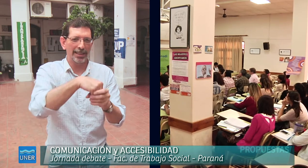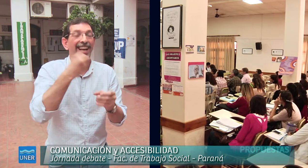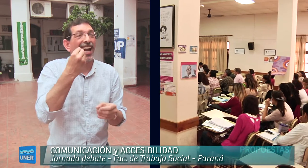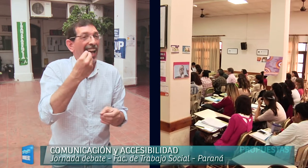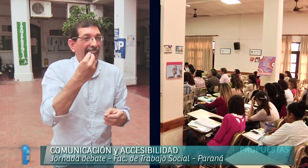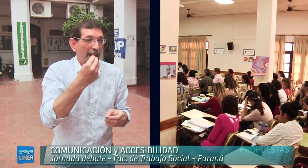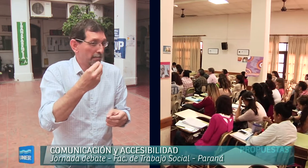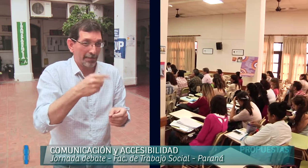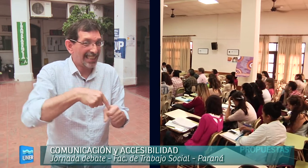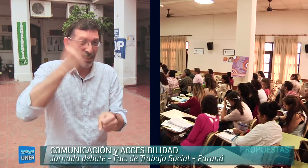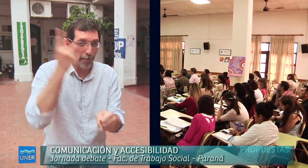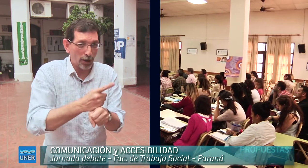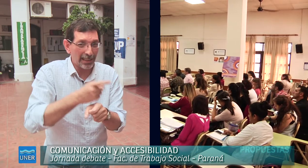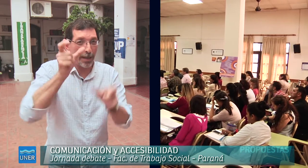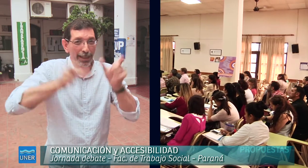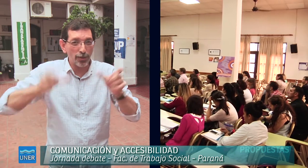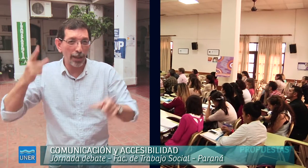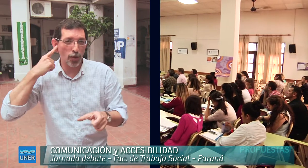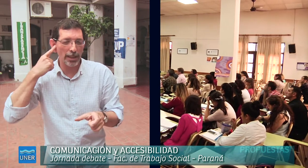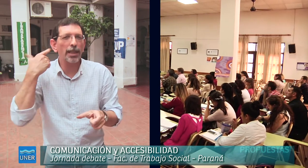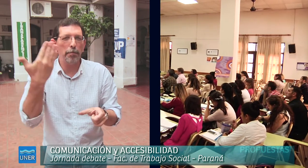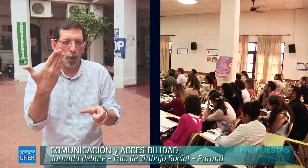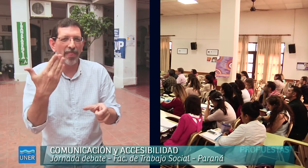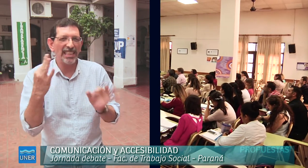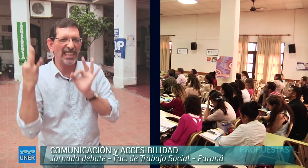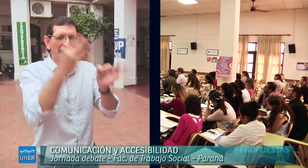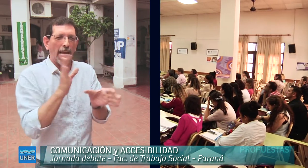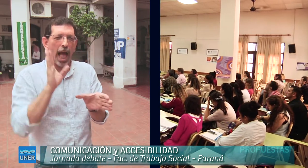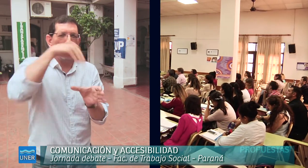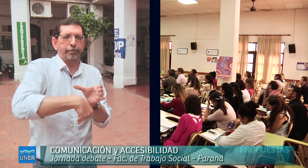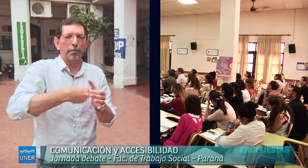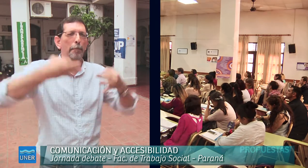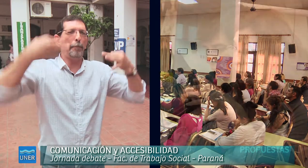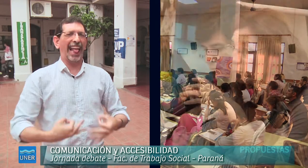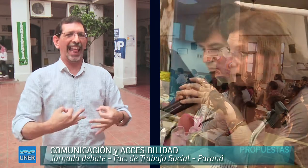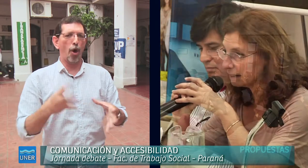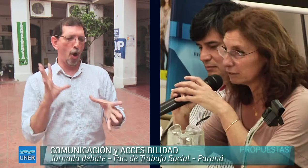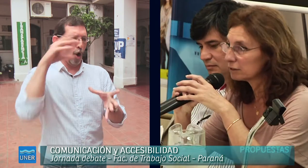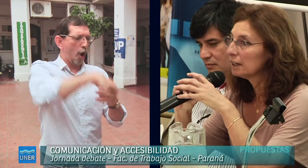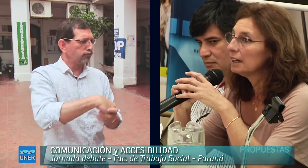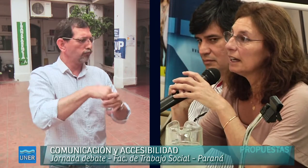adaptados a la cultura de la comunidad sorda. Y que las personas oyentes puedan llegar a